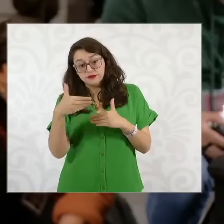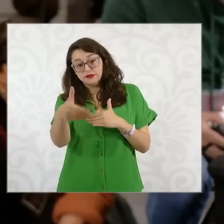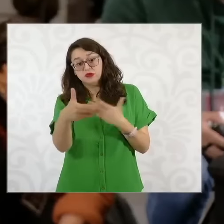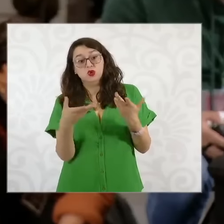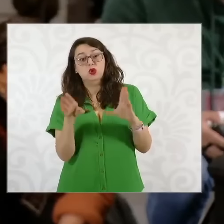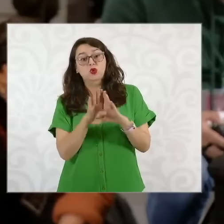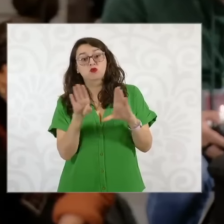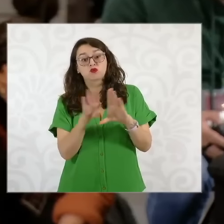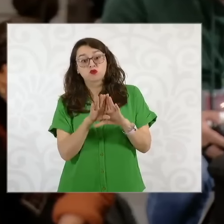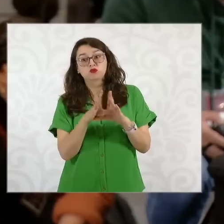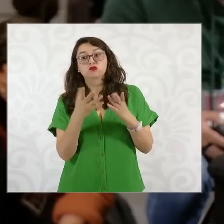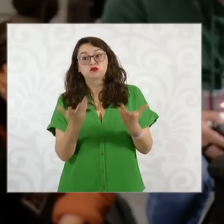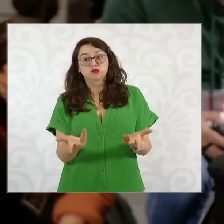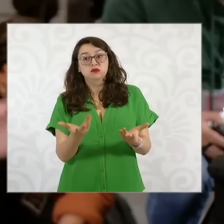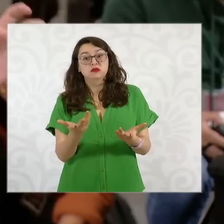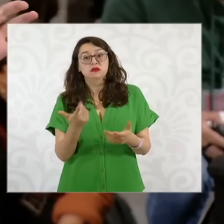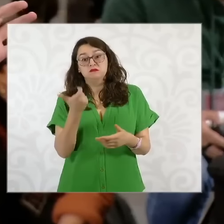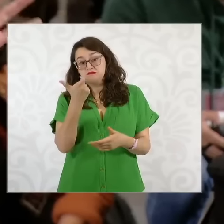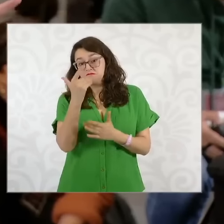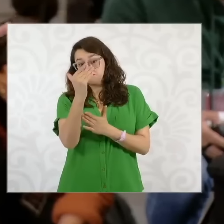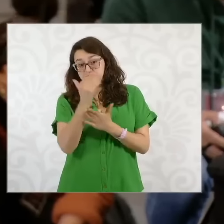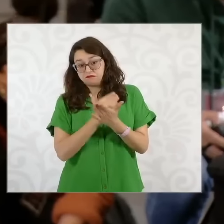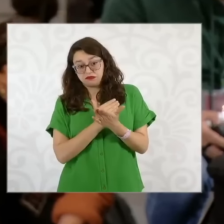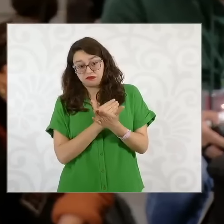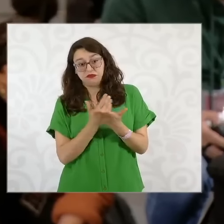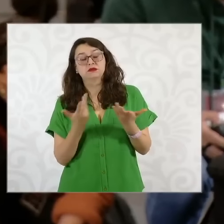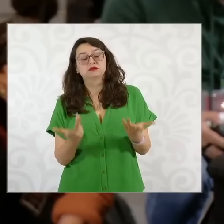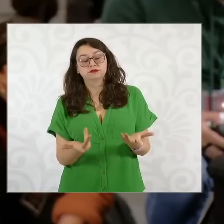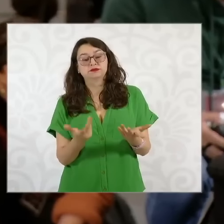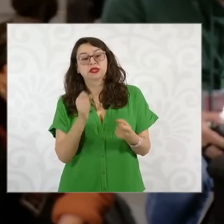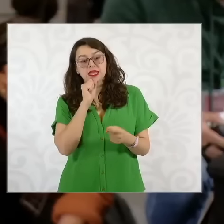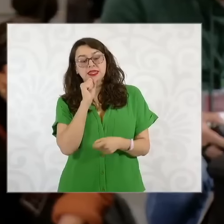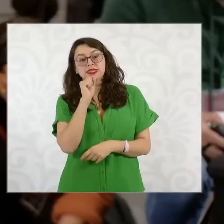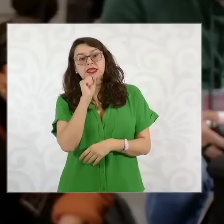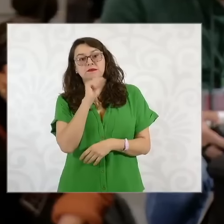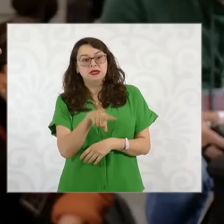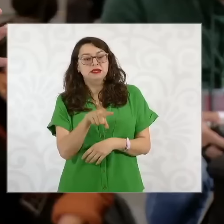alivianar justamente el precio de los costos. Y de hecho también con una connotación política,